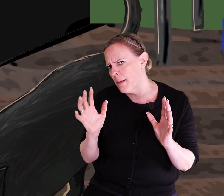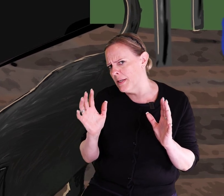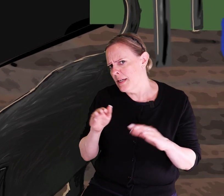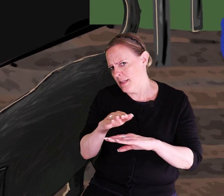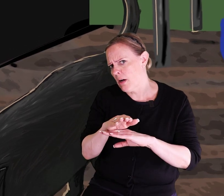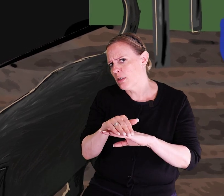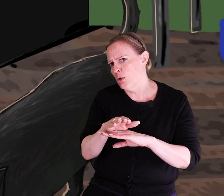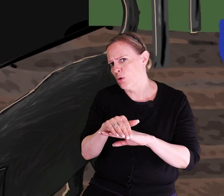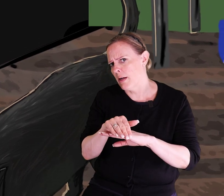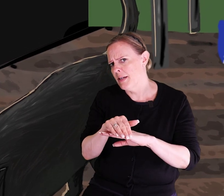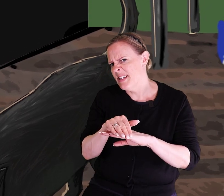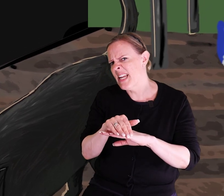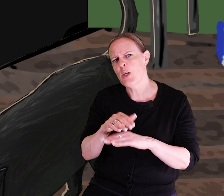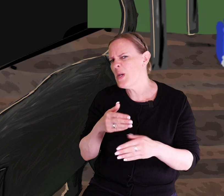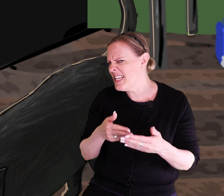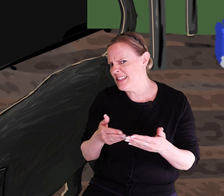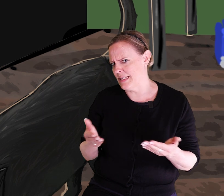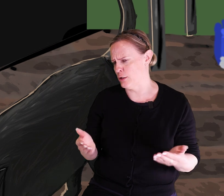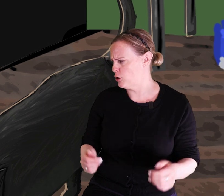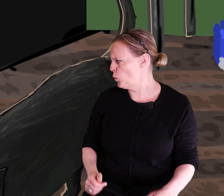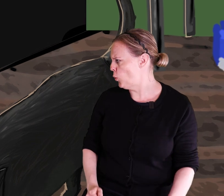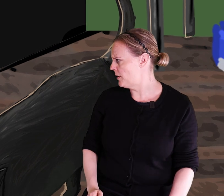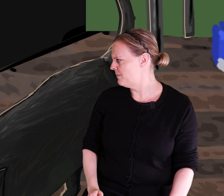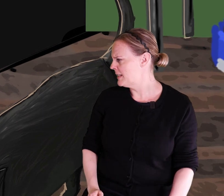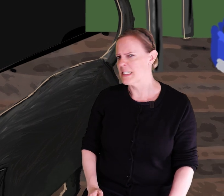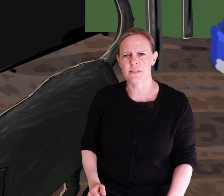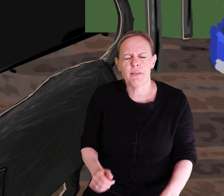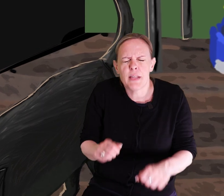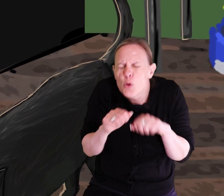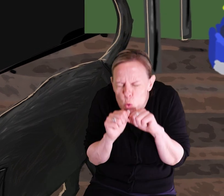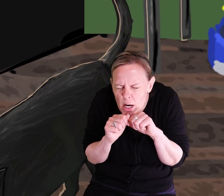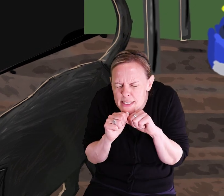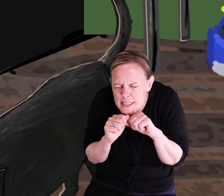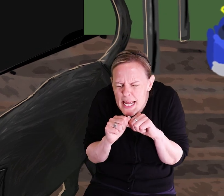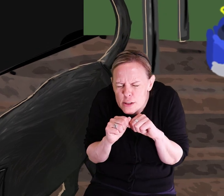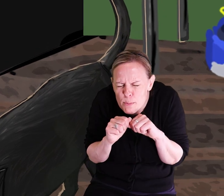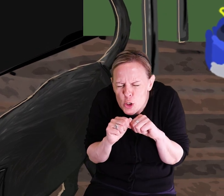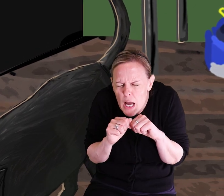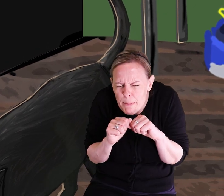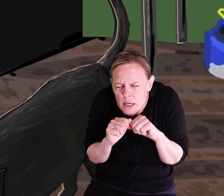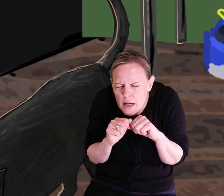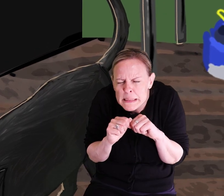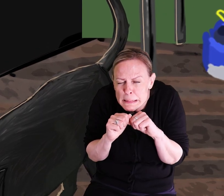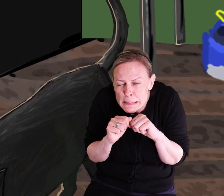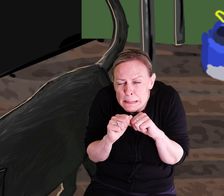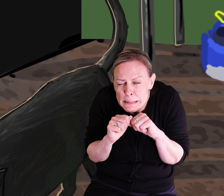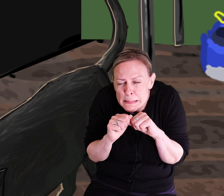fram till kattluckan den är ju inte så stor Svante han hukar sig ner så mycket han bara kan